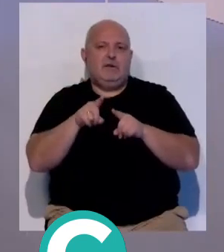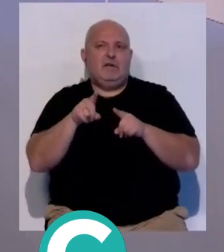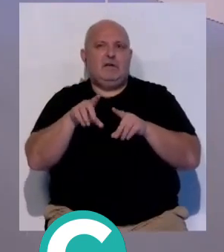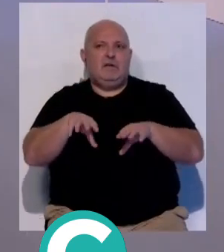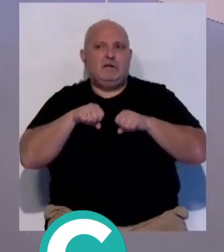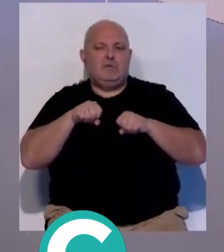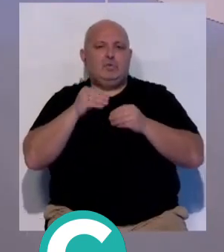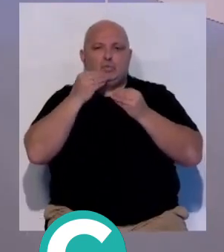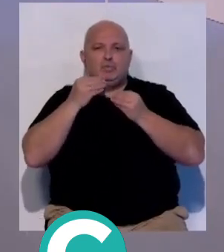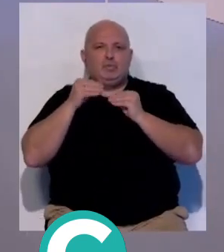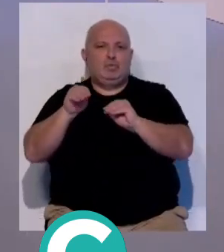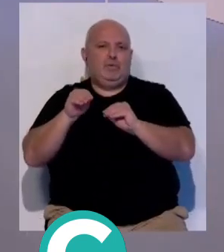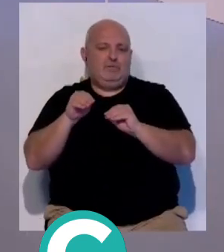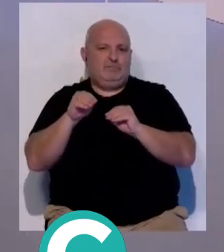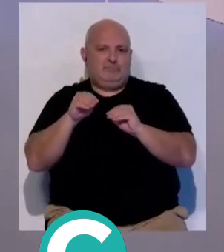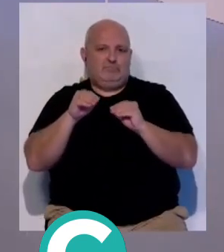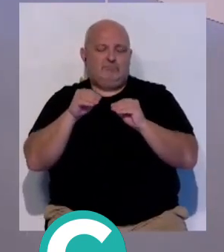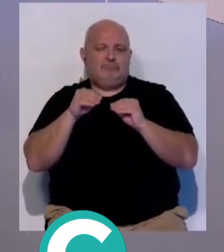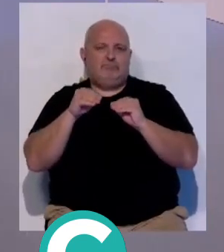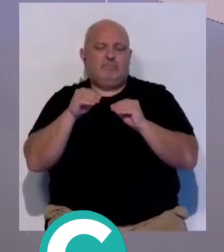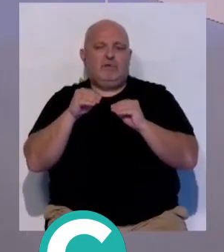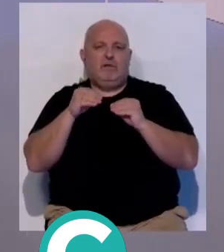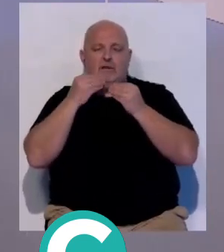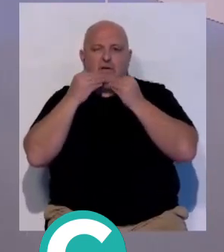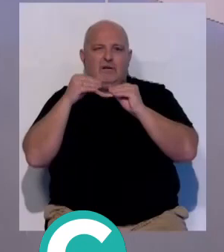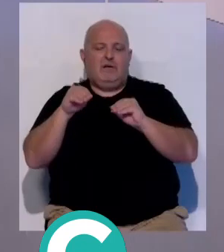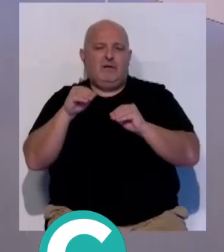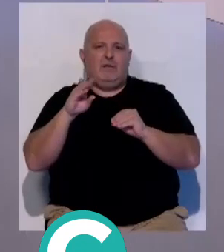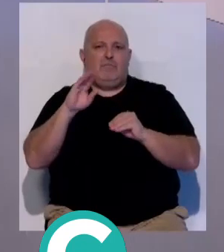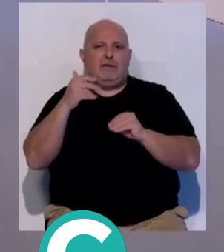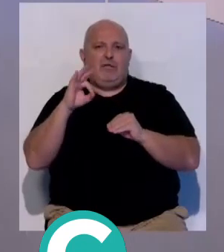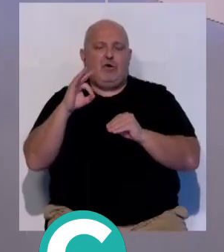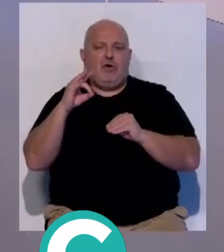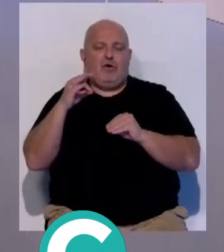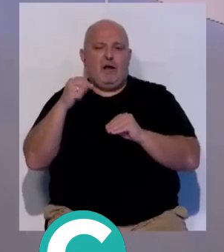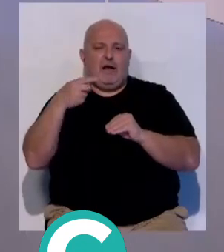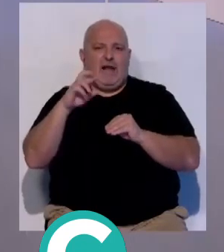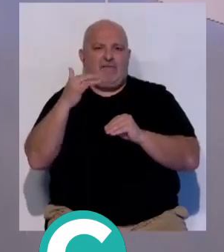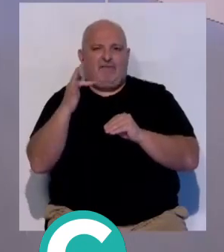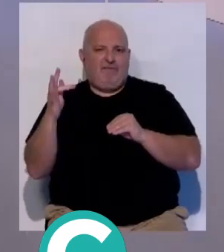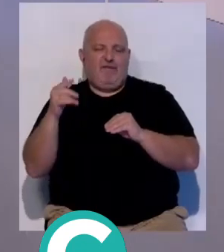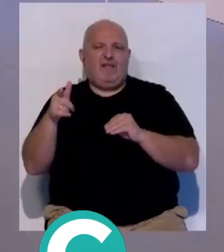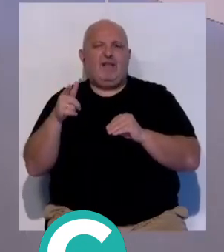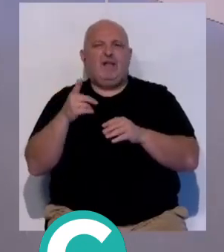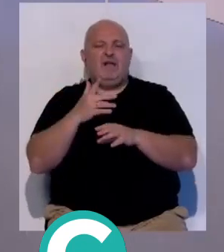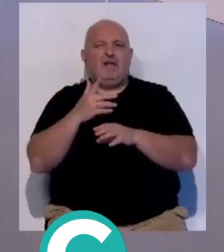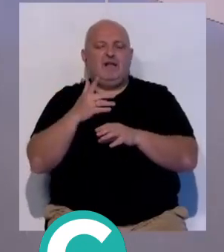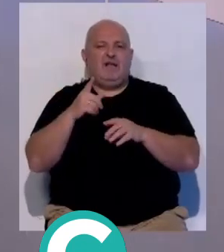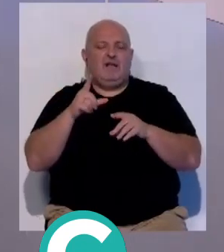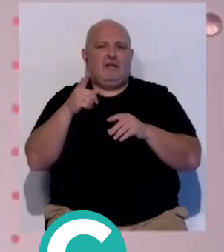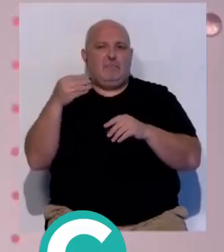era sustituido hablaba de El patograph Patricio graff un técnico que está en el filial del equipo